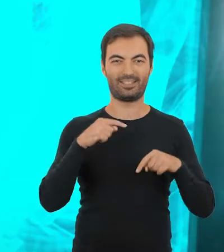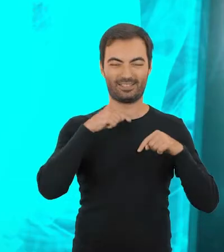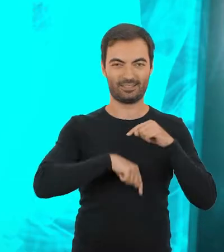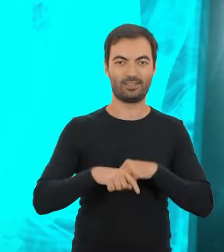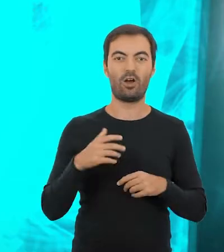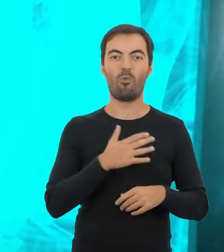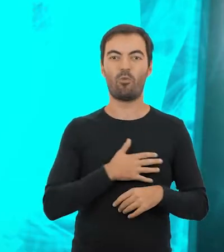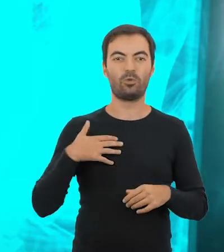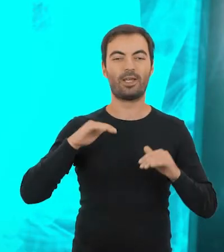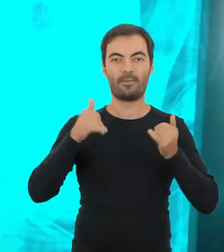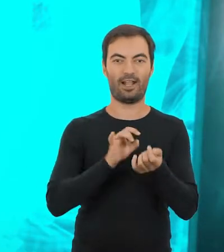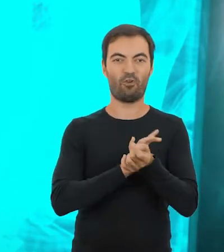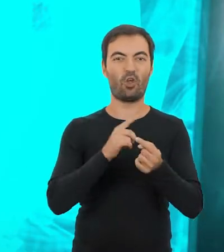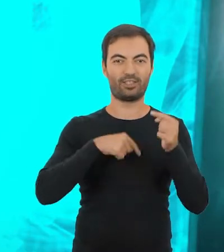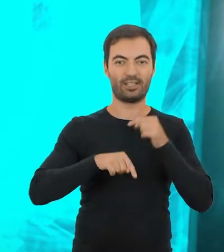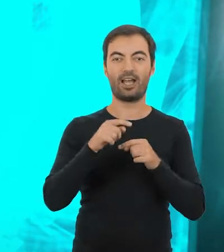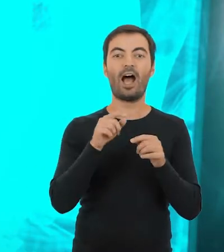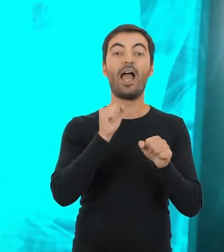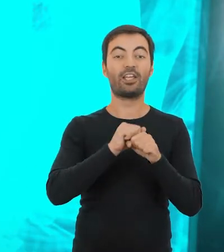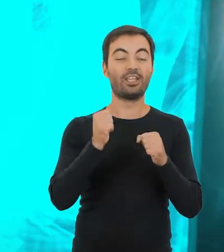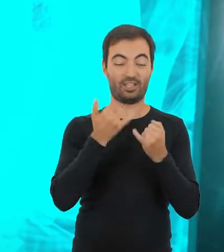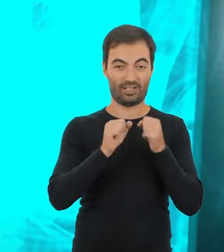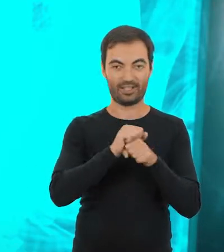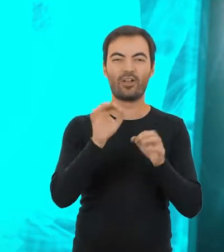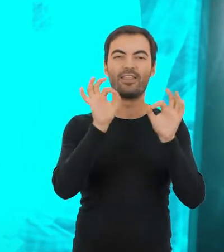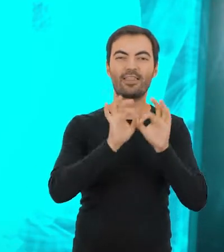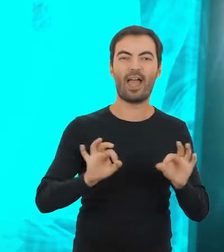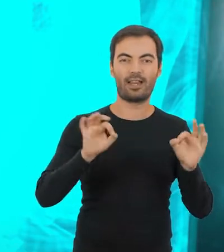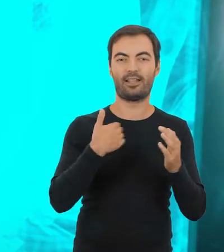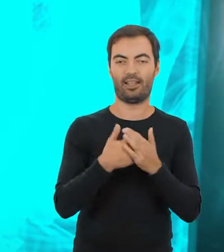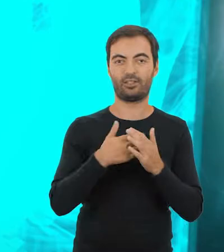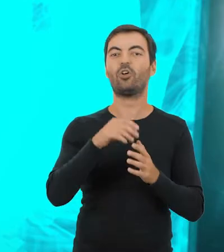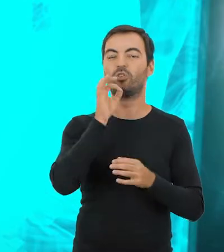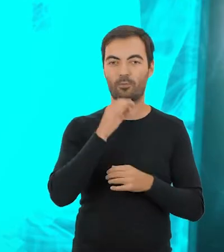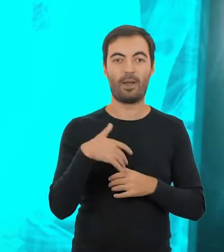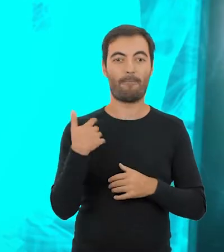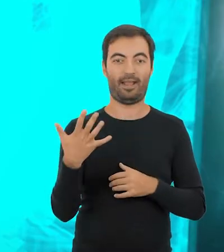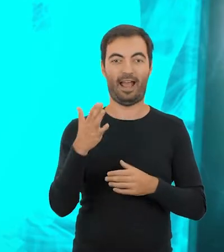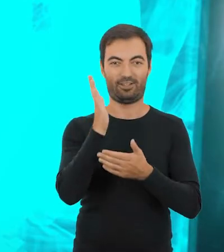delikatniejsze, dlatego to dobrze że prawa komora pompuje krew pod niższym ciśnieniem.